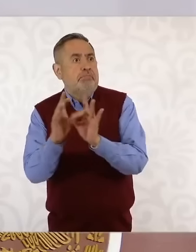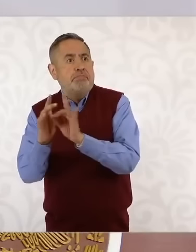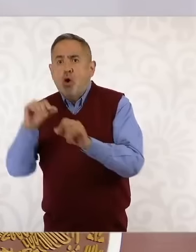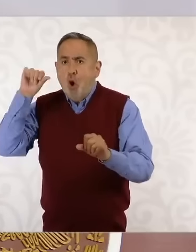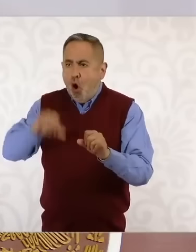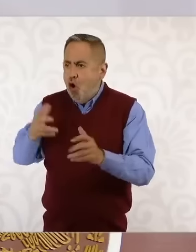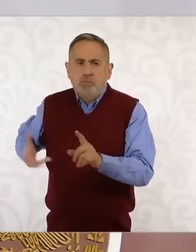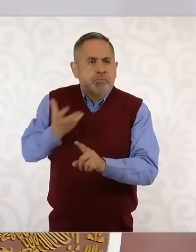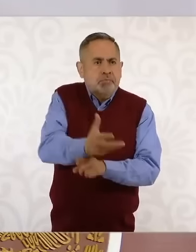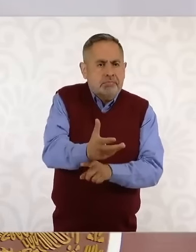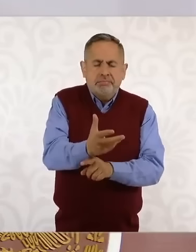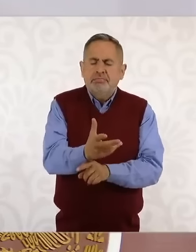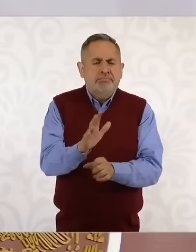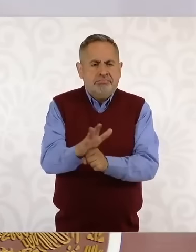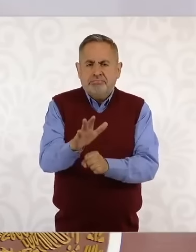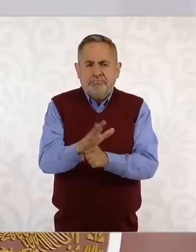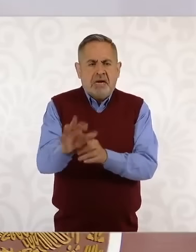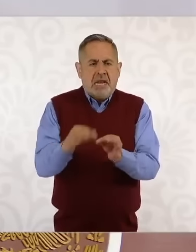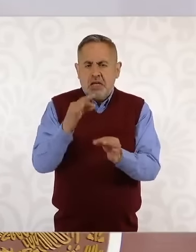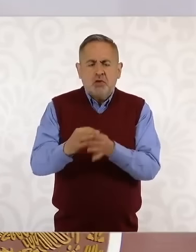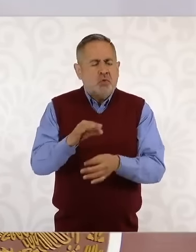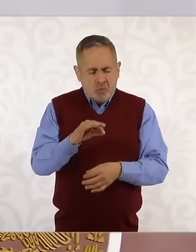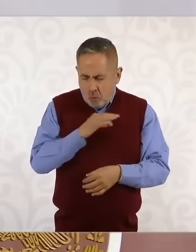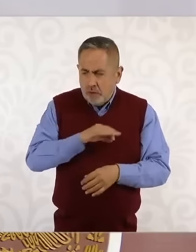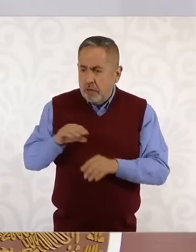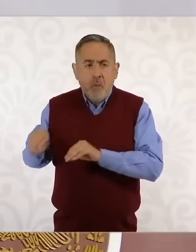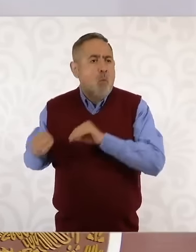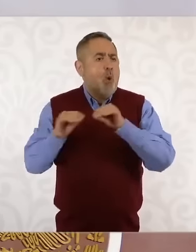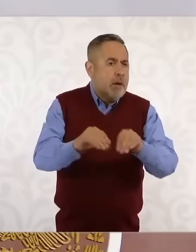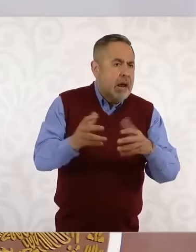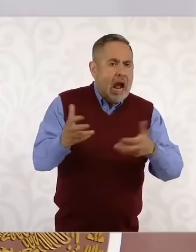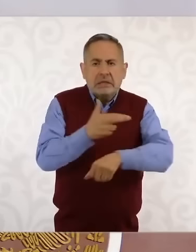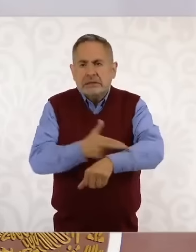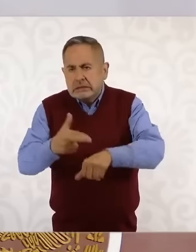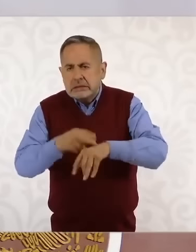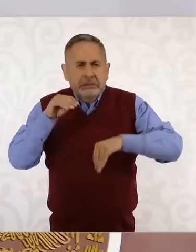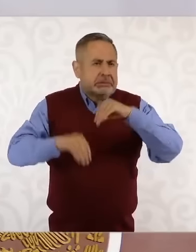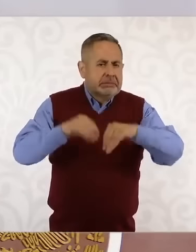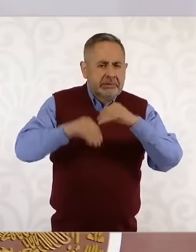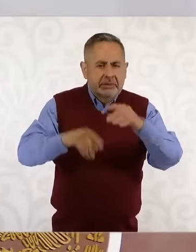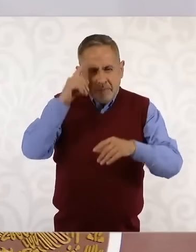emergencia y tener todo listo para movilizar tanto los insumos que son eh transformadores,